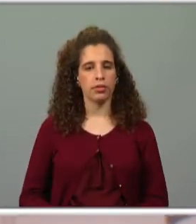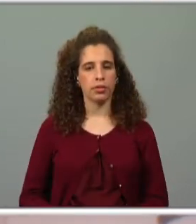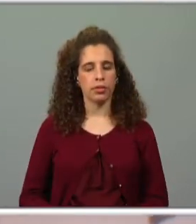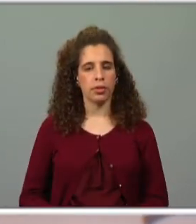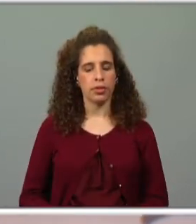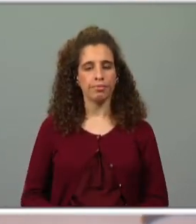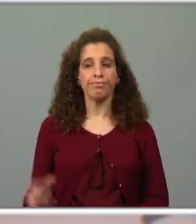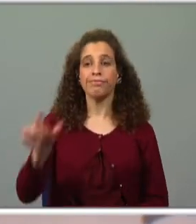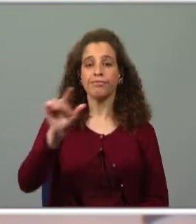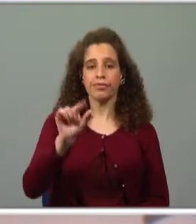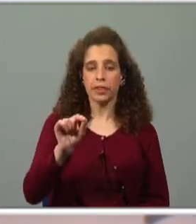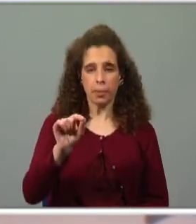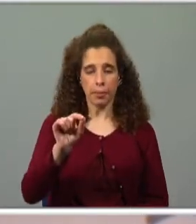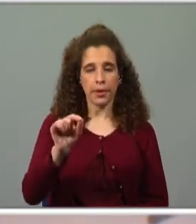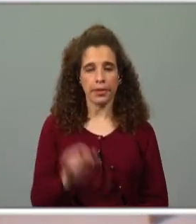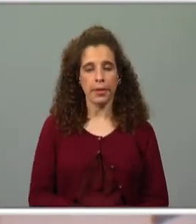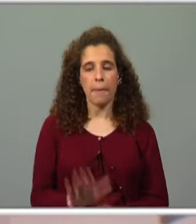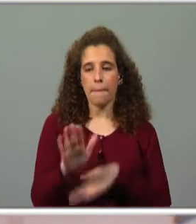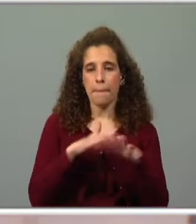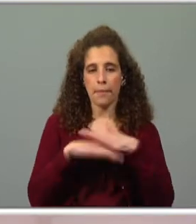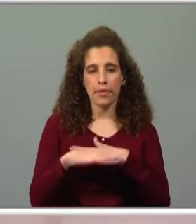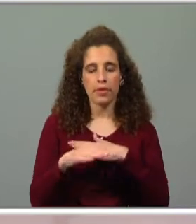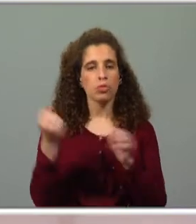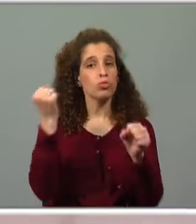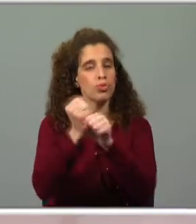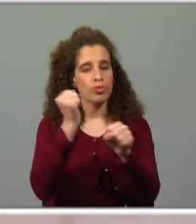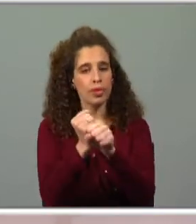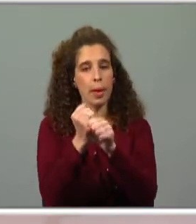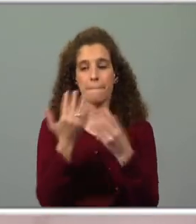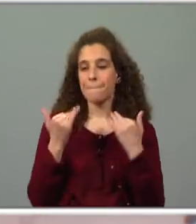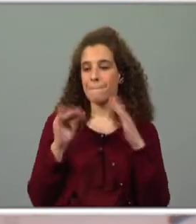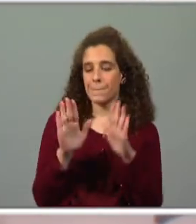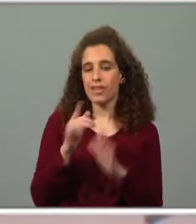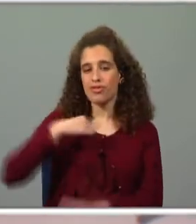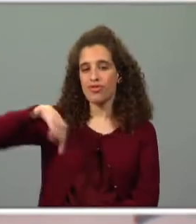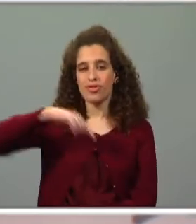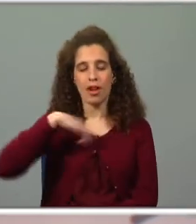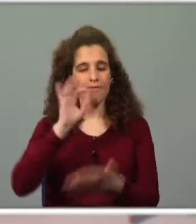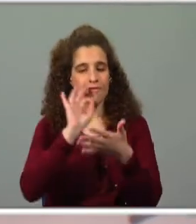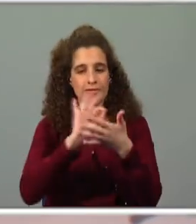também serve para fazermos esse exercício mas nós não descrevemos só 它也適用於我們這樣做鍛煉，但我們不只是描述